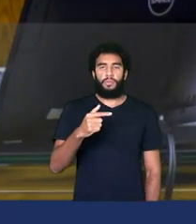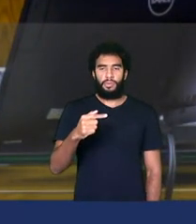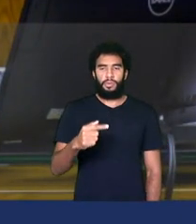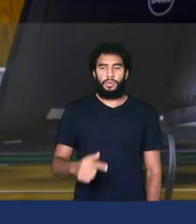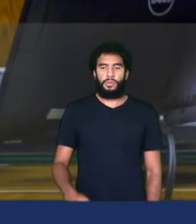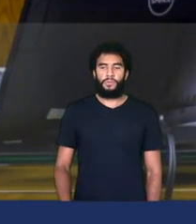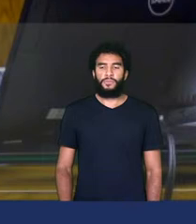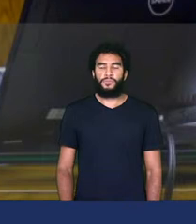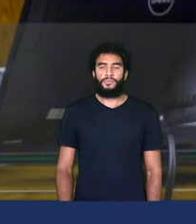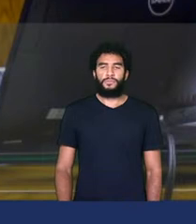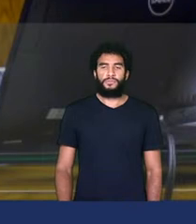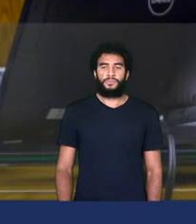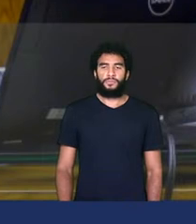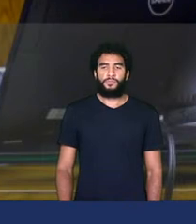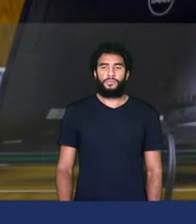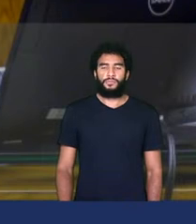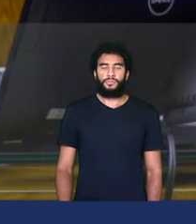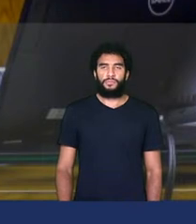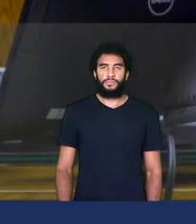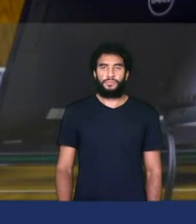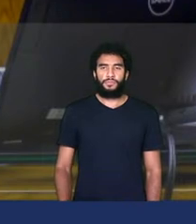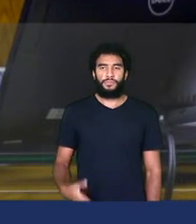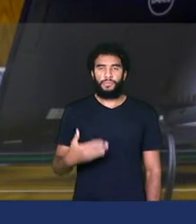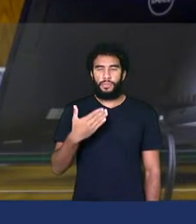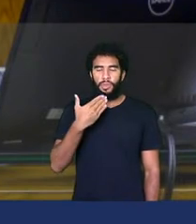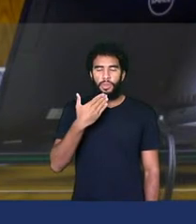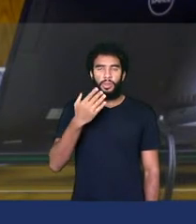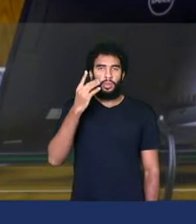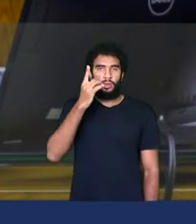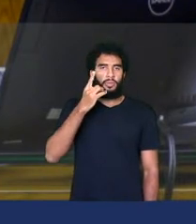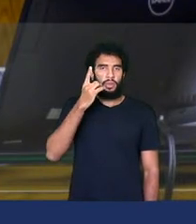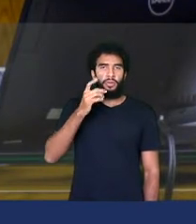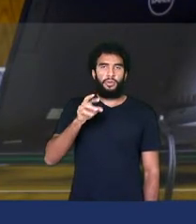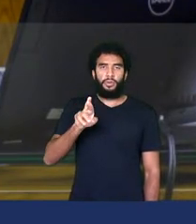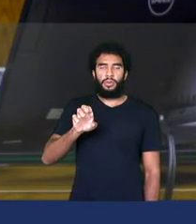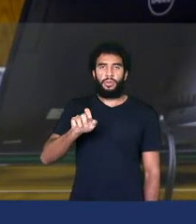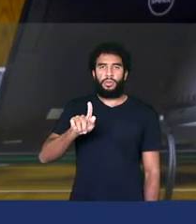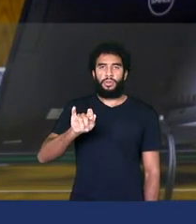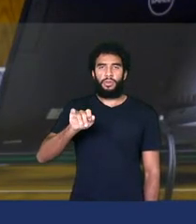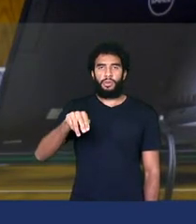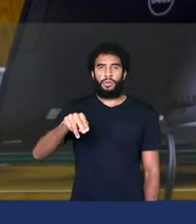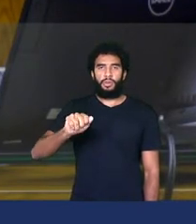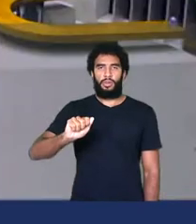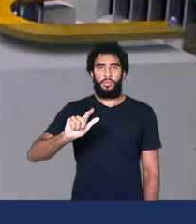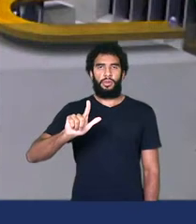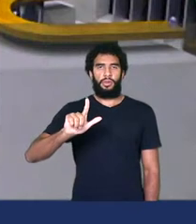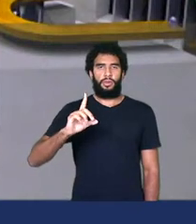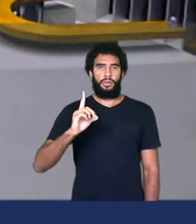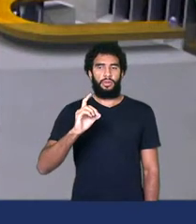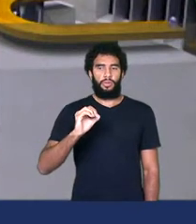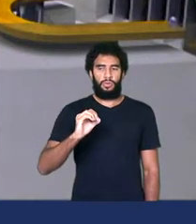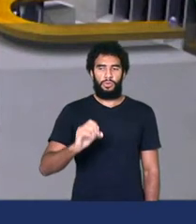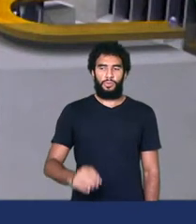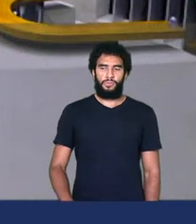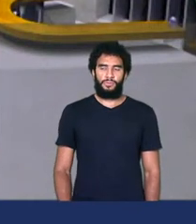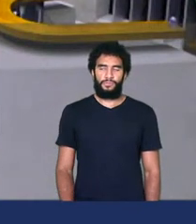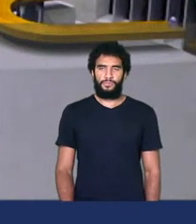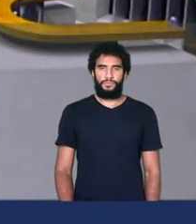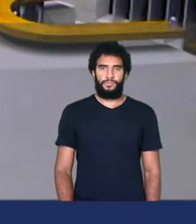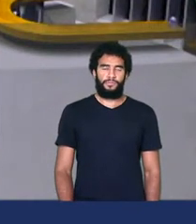TEXTO. DESTAQUE DE BANCADA NÚMERO 7 DO PT. PARA ENCAMINHAR O REQUERIMENTO A FAVOR, DEPUTADO REGINALDO